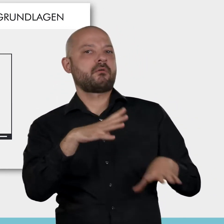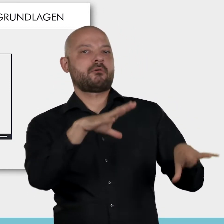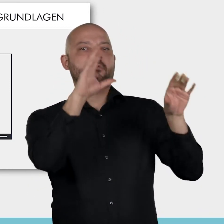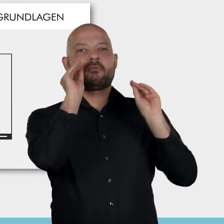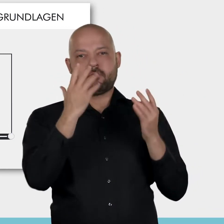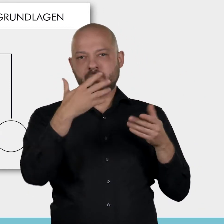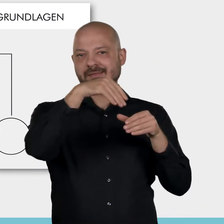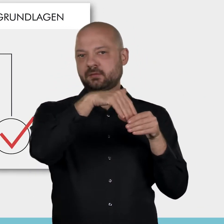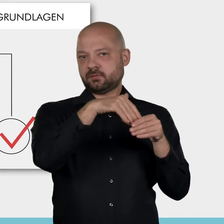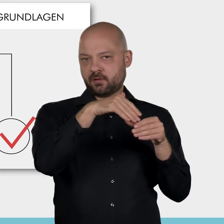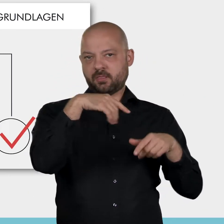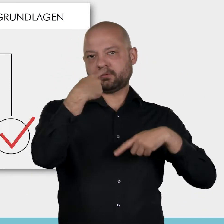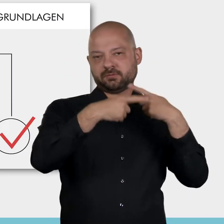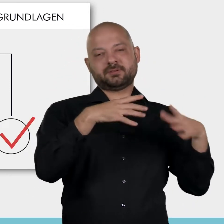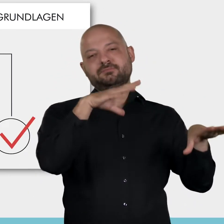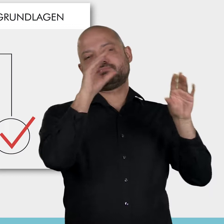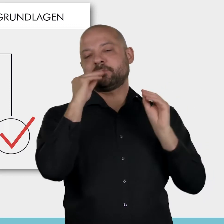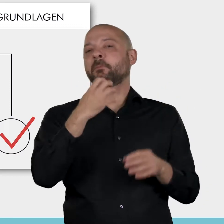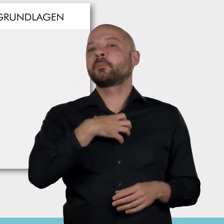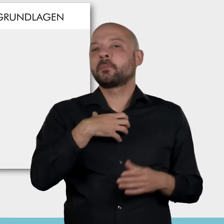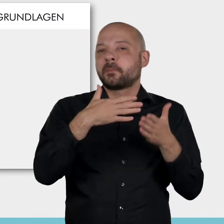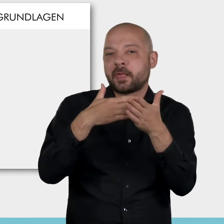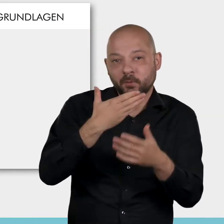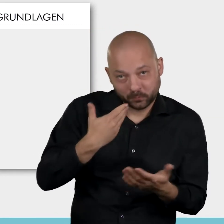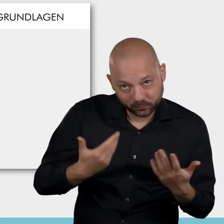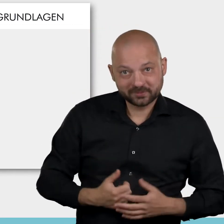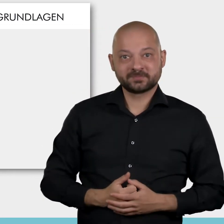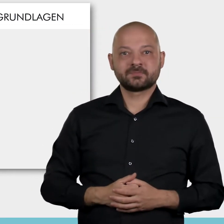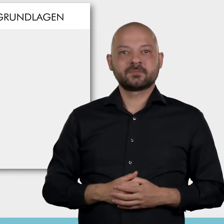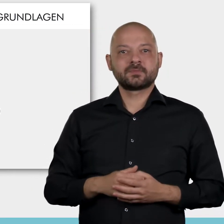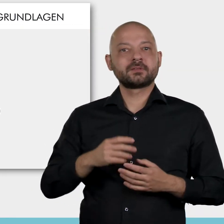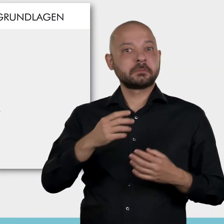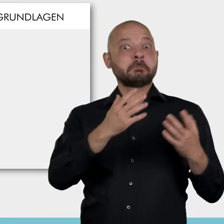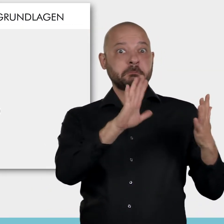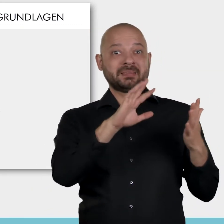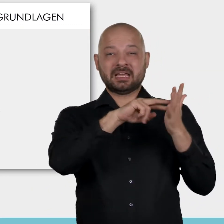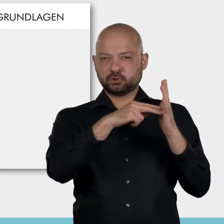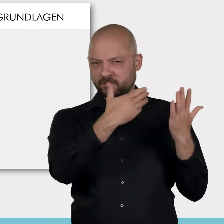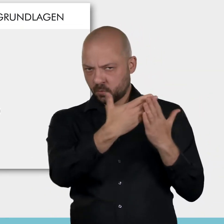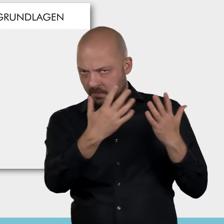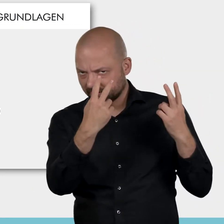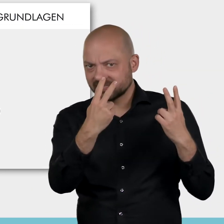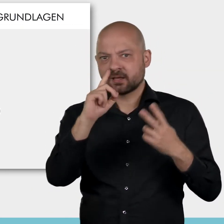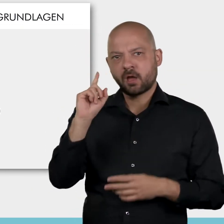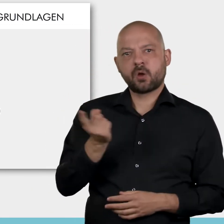dem Inhalt problemlos folgen können. Ebenso wichtig wie technische Vorgaben ist eine aufgeschlossene Haltung.